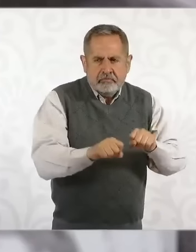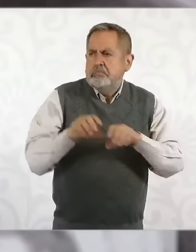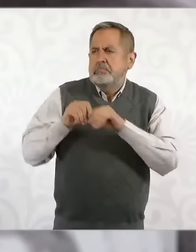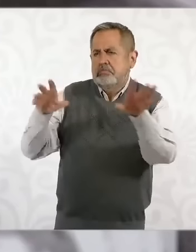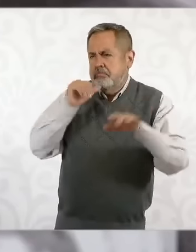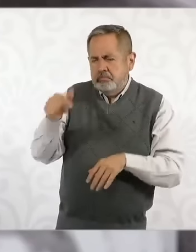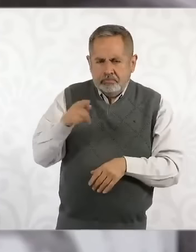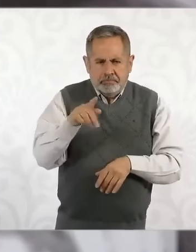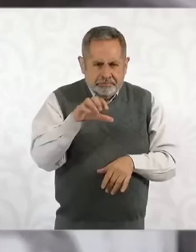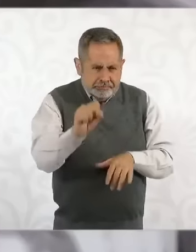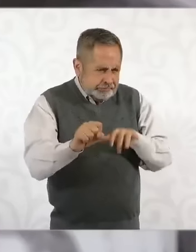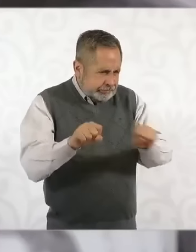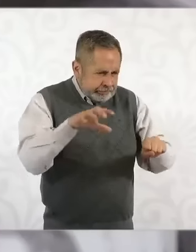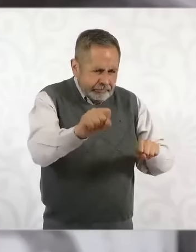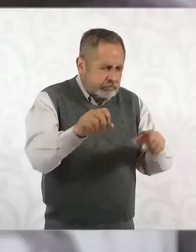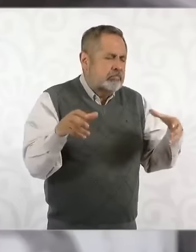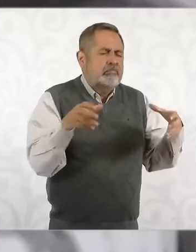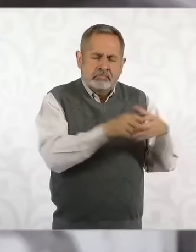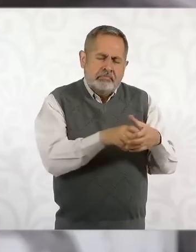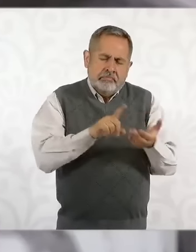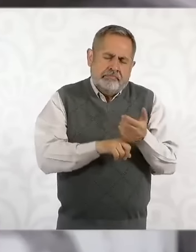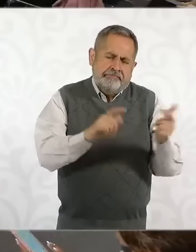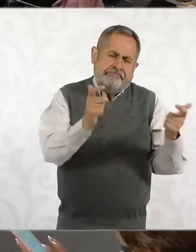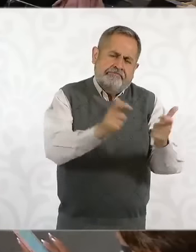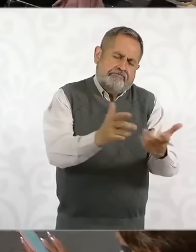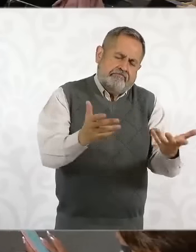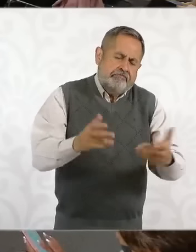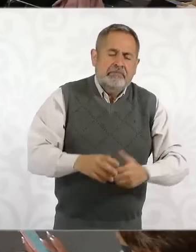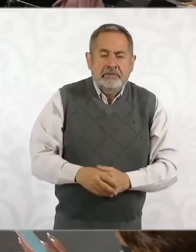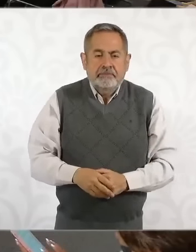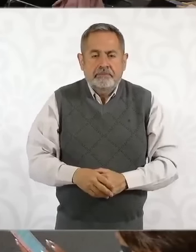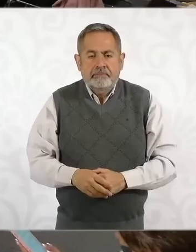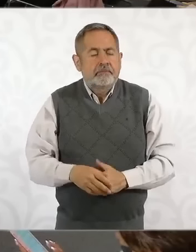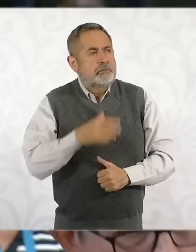sino como a través de boletines de de acuerd de perdiza. Secretario, aprovechando el uso de